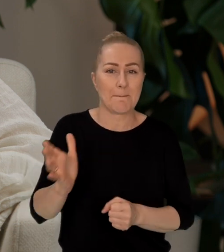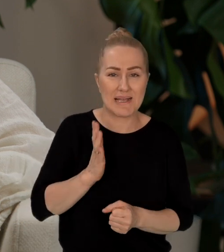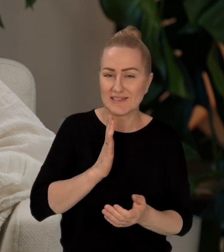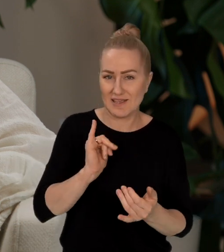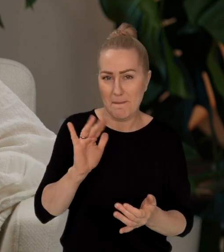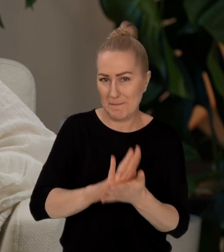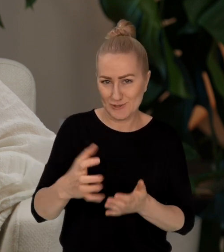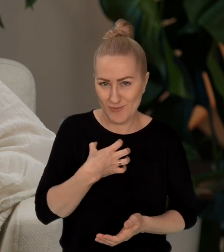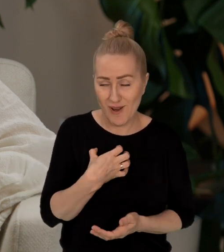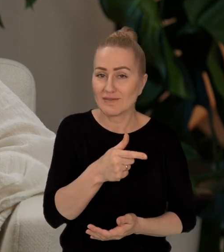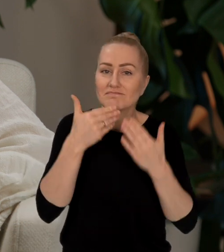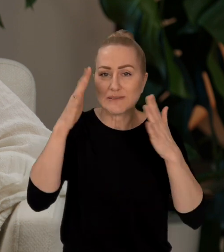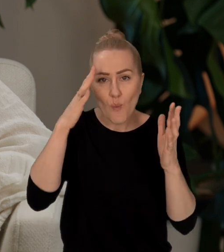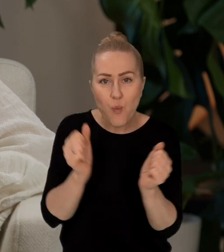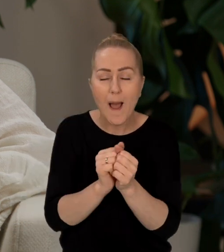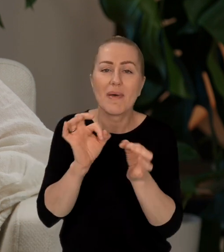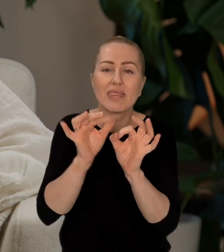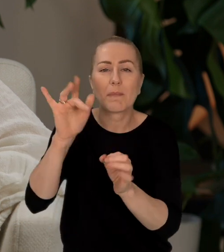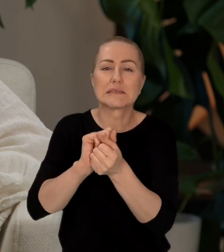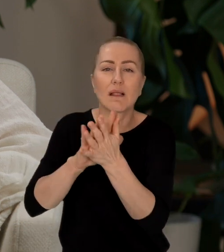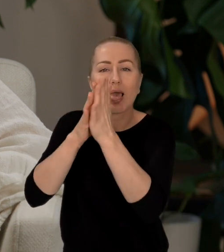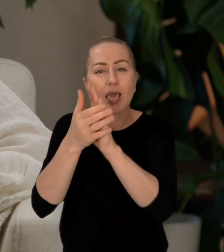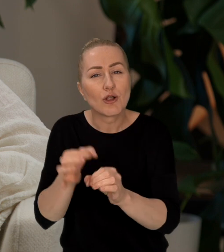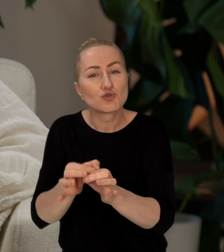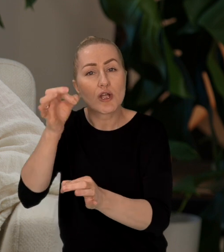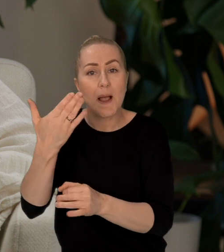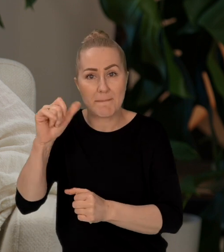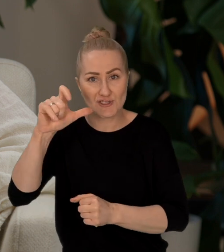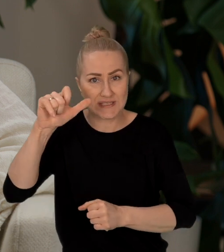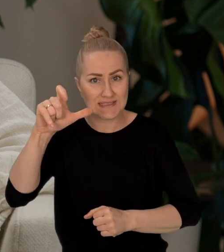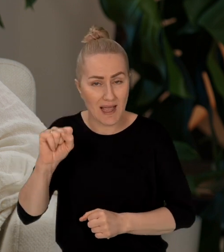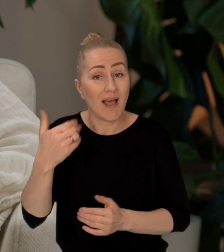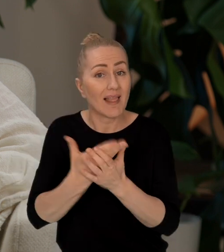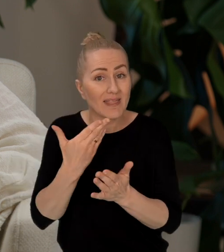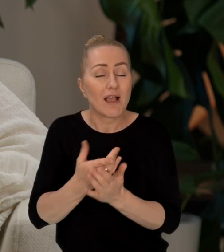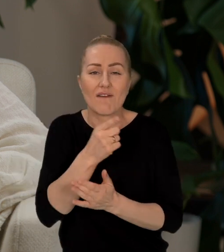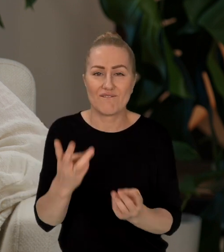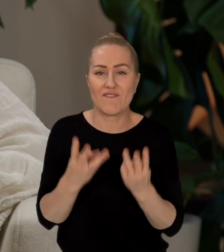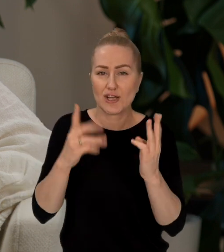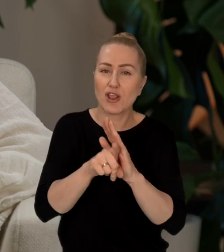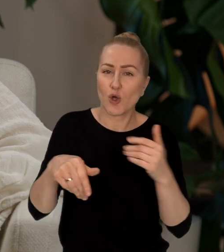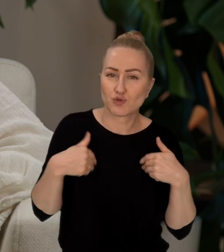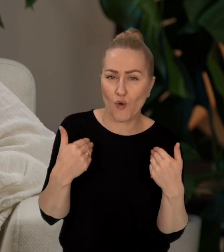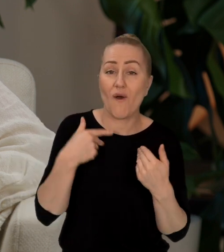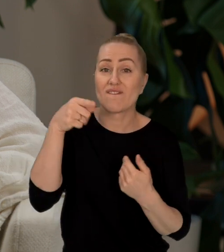Pozwala wykryć ewentualne zmiany szyjki macicy, dlatego jest tak ważne dla zdrowia zarówno przyszłej mamy, jak i dziecka.